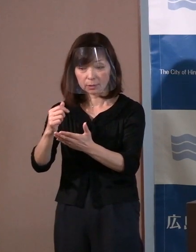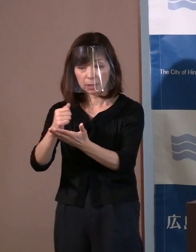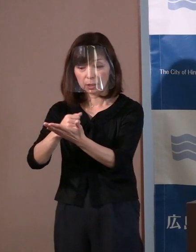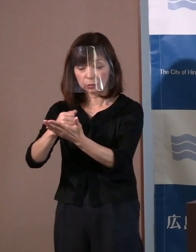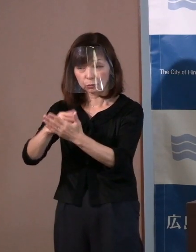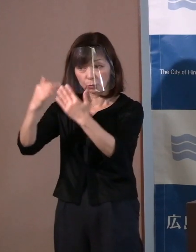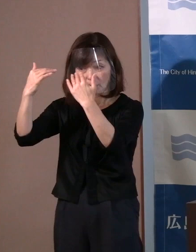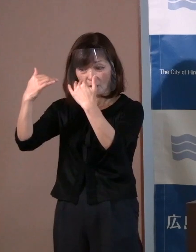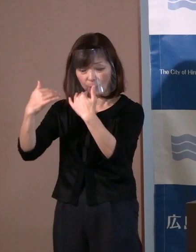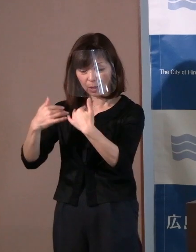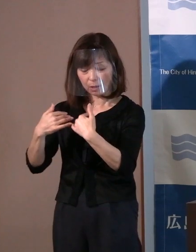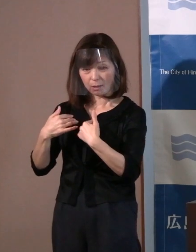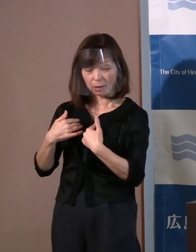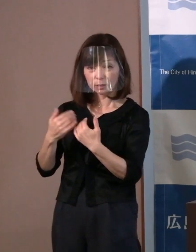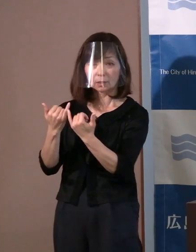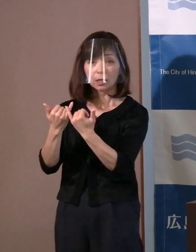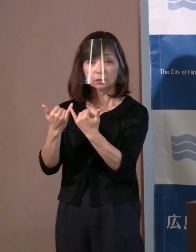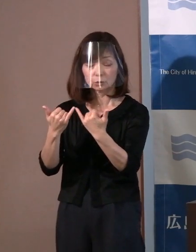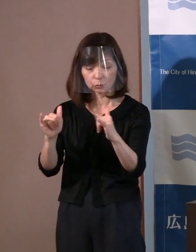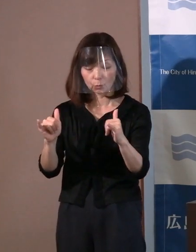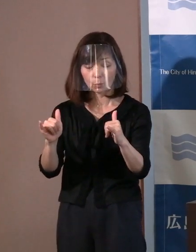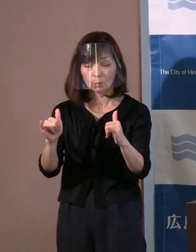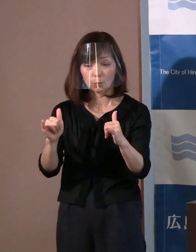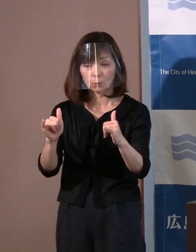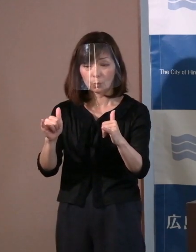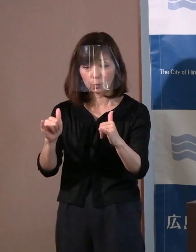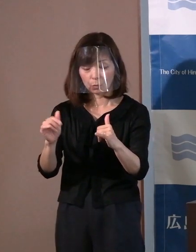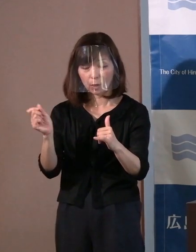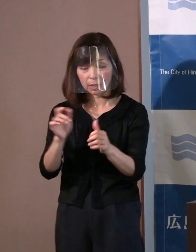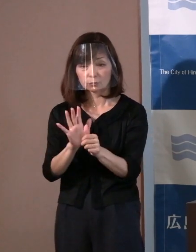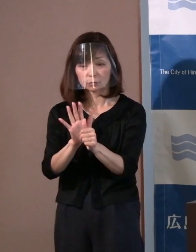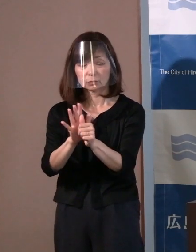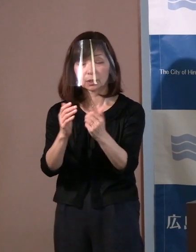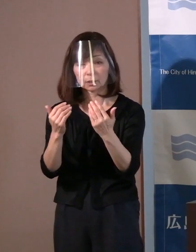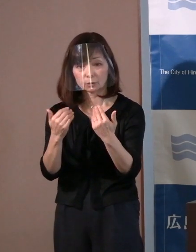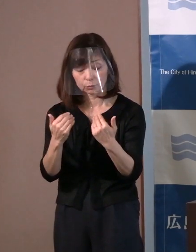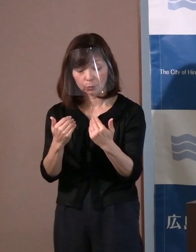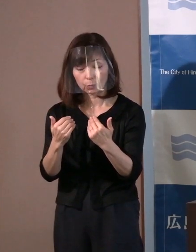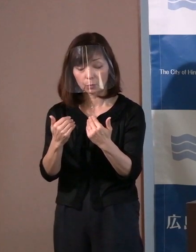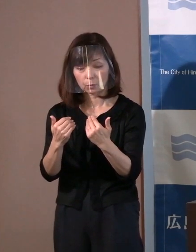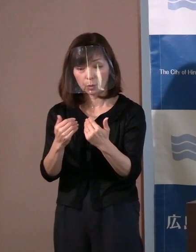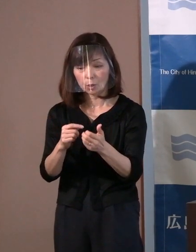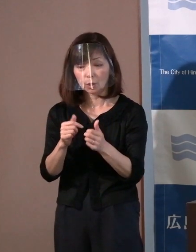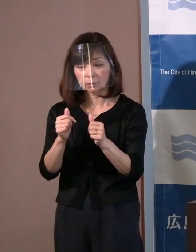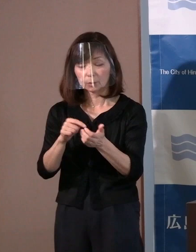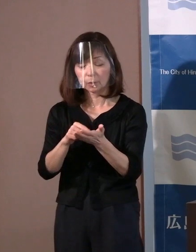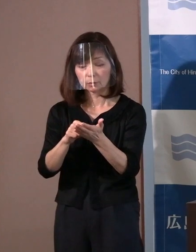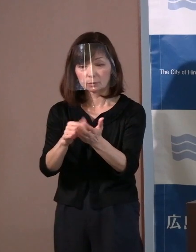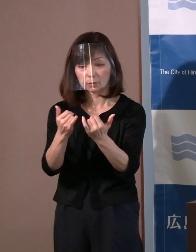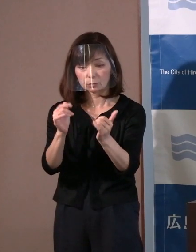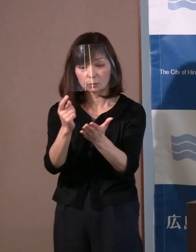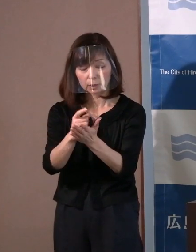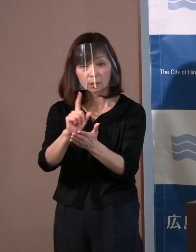つまり訴訟以外の方々も 救済するようにということを 明確に書いたつもりであります｡